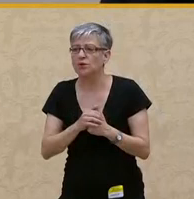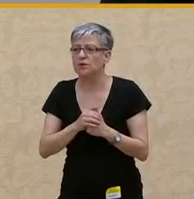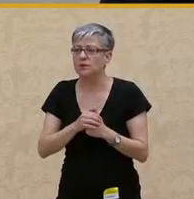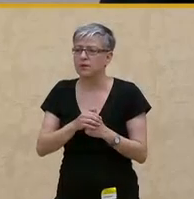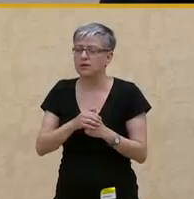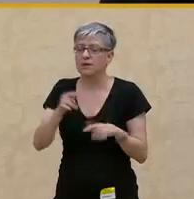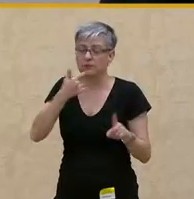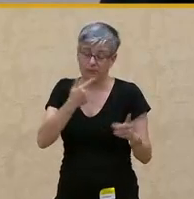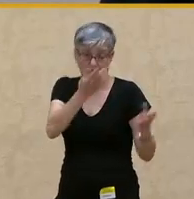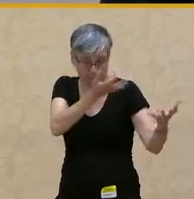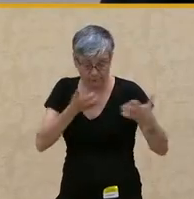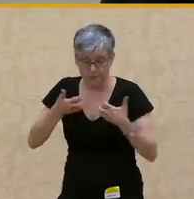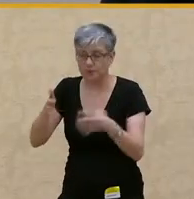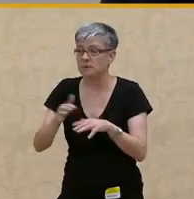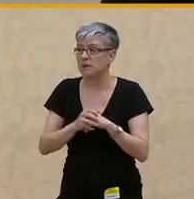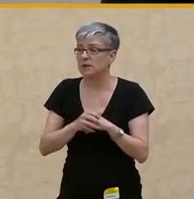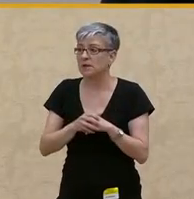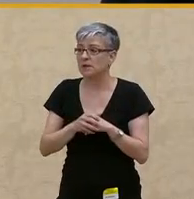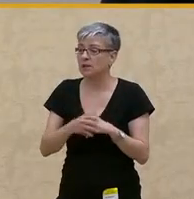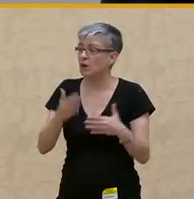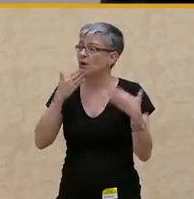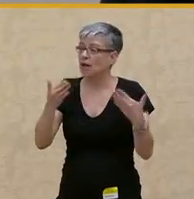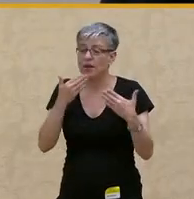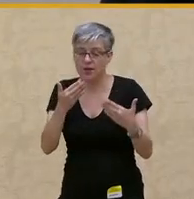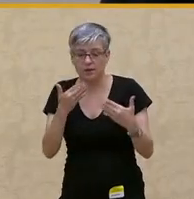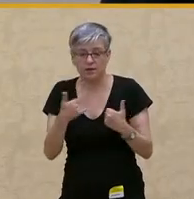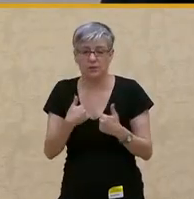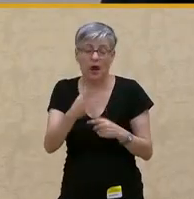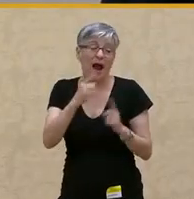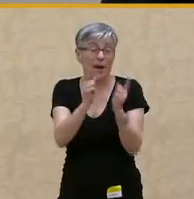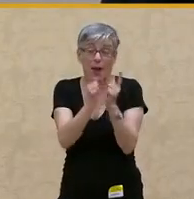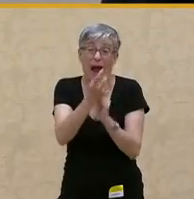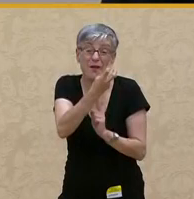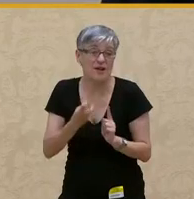lo transmito y con todo nuestro agradecimiento a que haya podido dedicarnos un tiempito. Pasamos